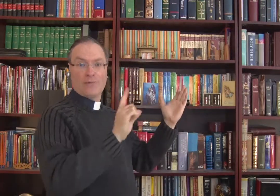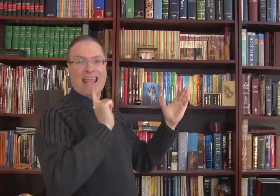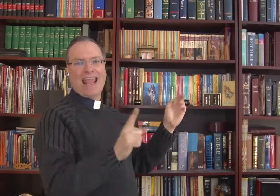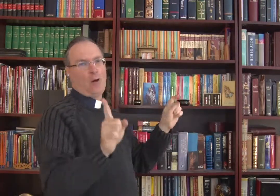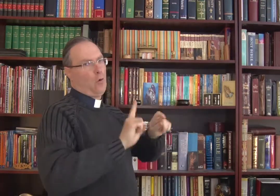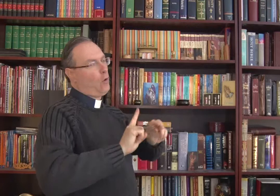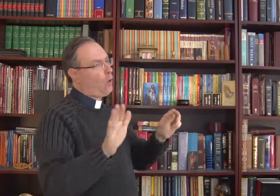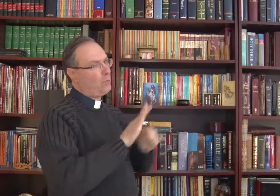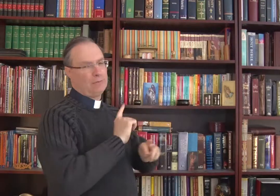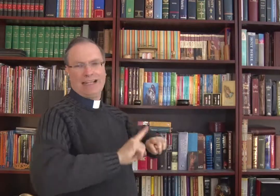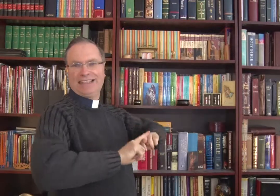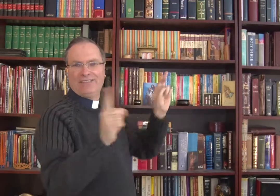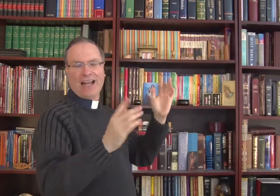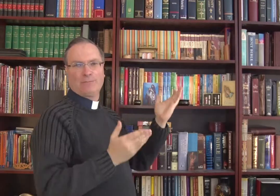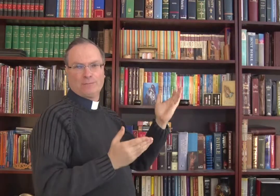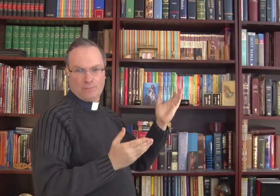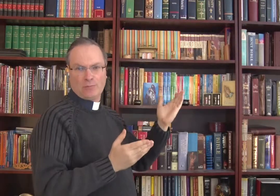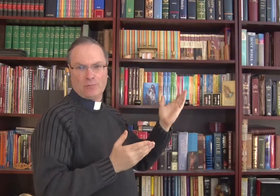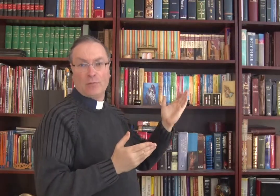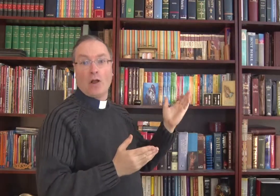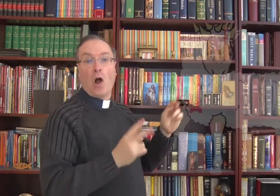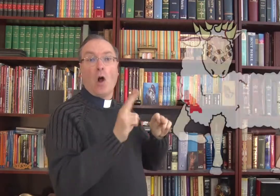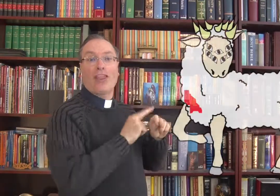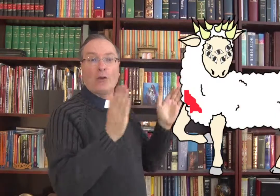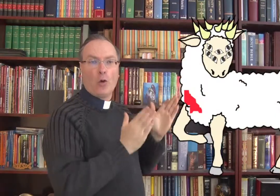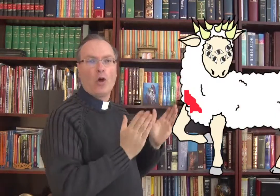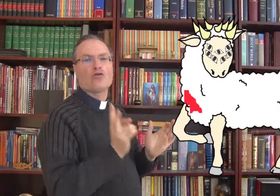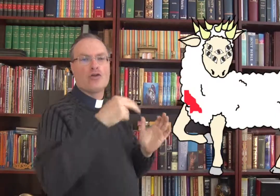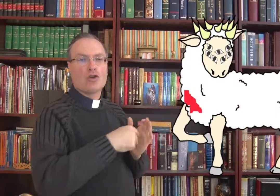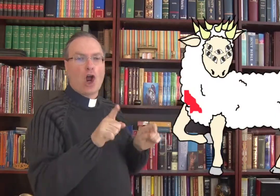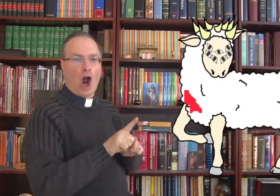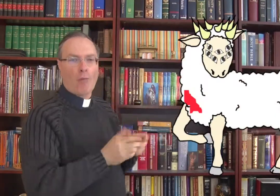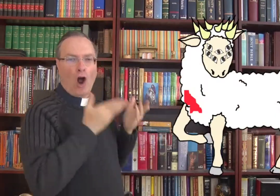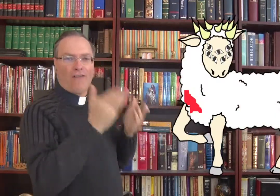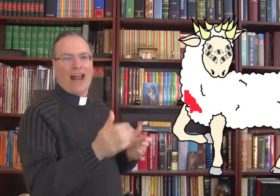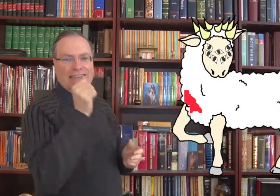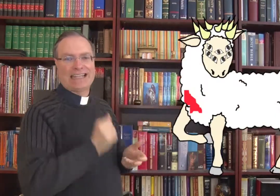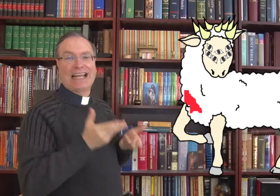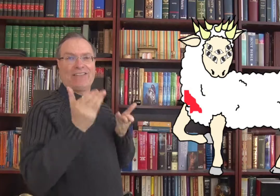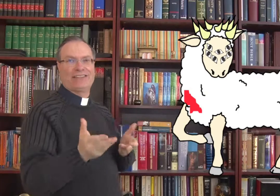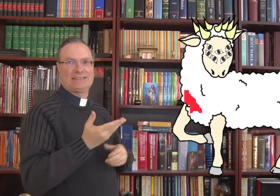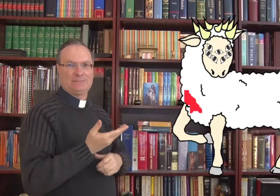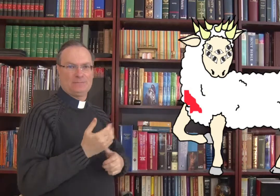est complètement différent, un Agneau debout comme offert en sacrifice.